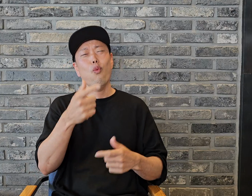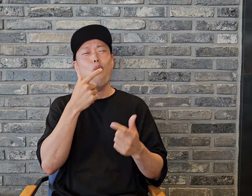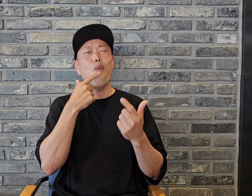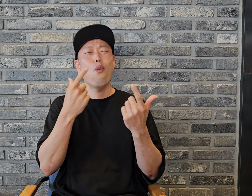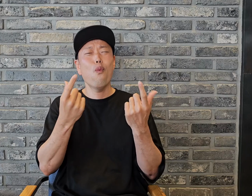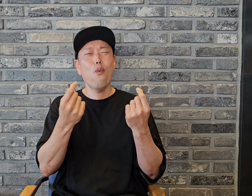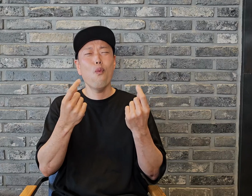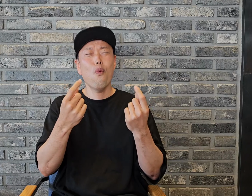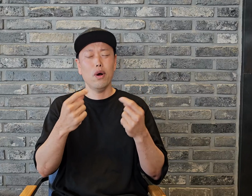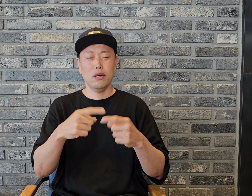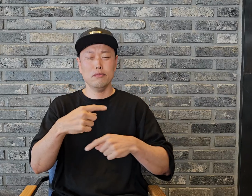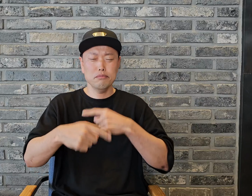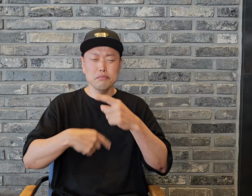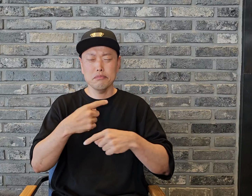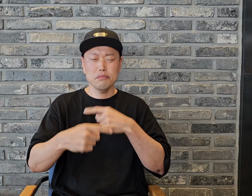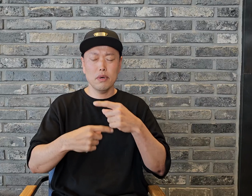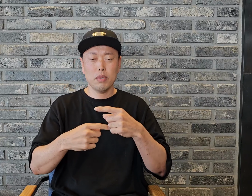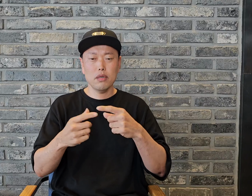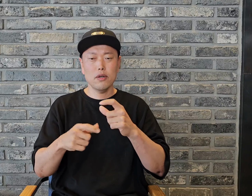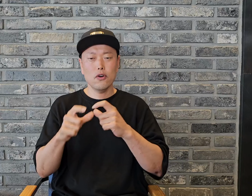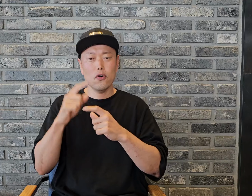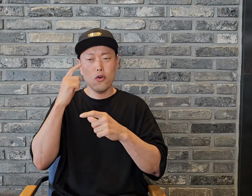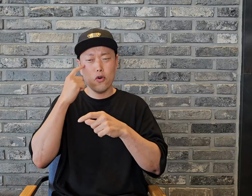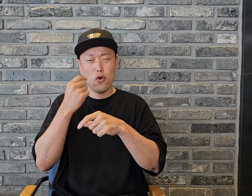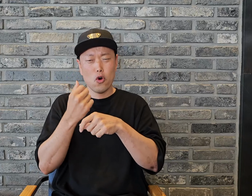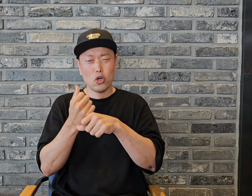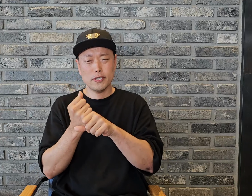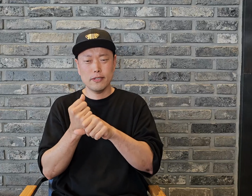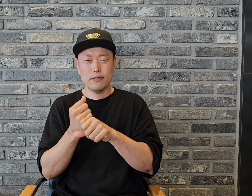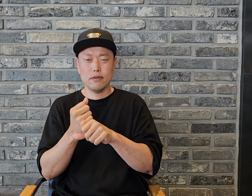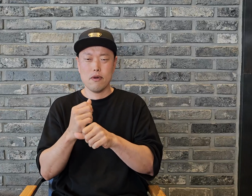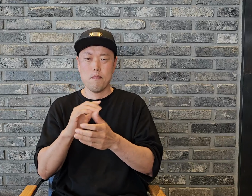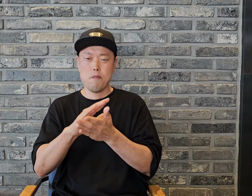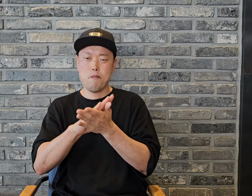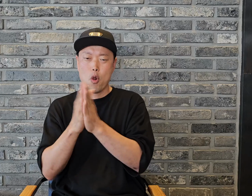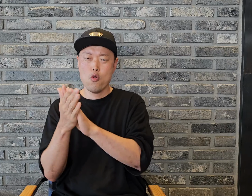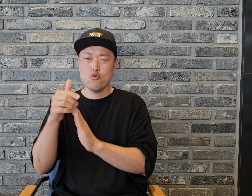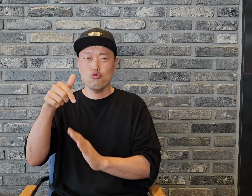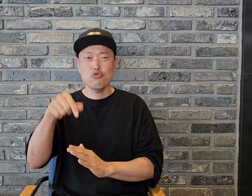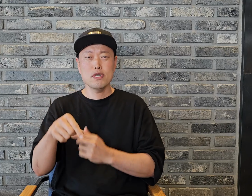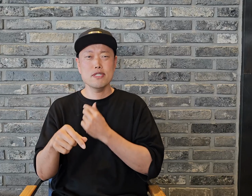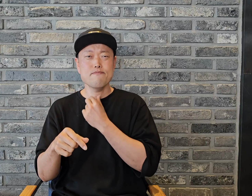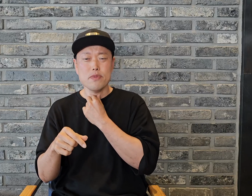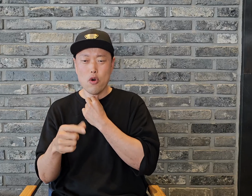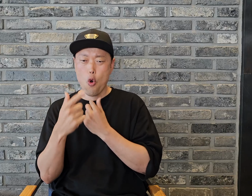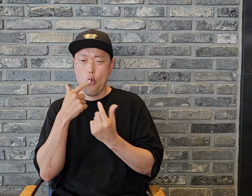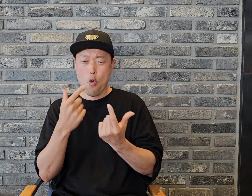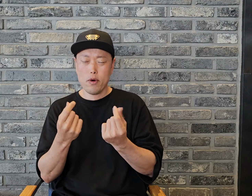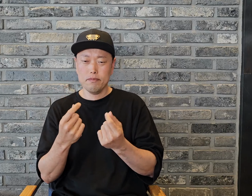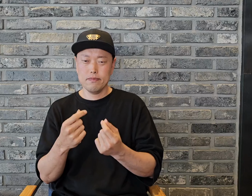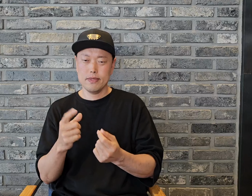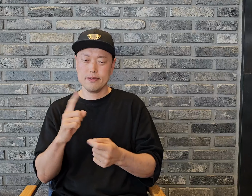Haz el letrero así y luego cambia el letrero como si fuera una bola que se rompe.